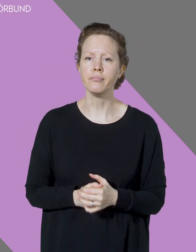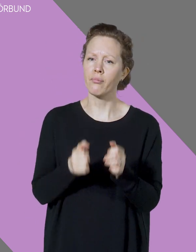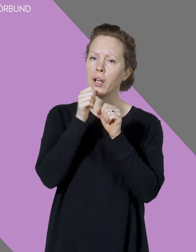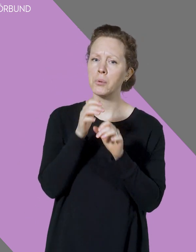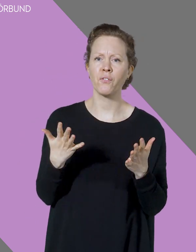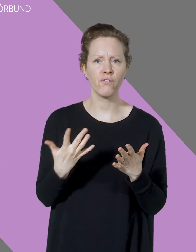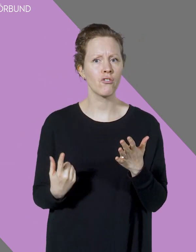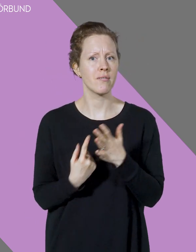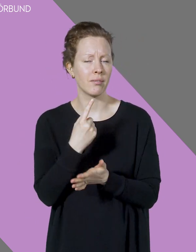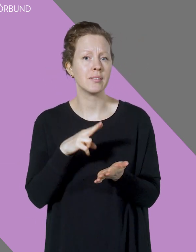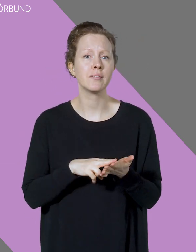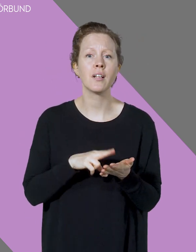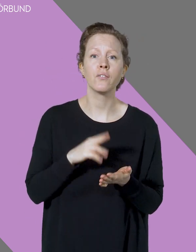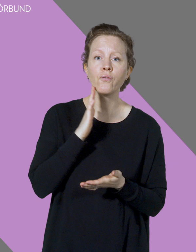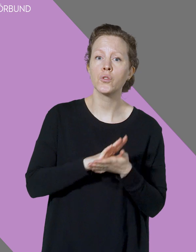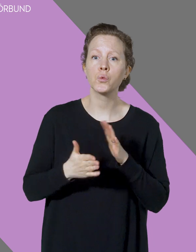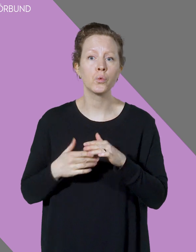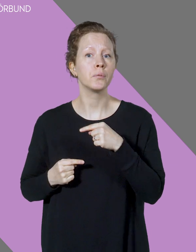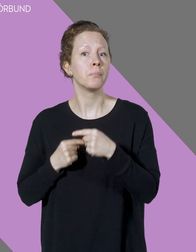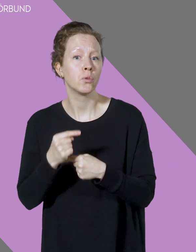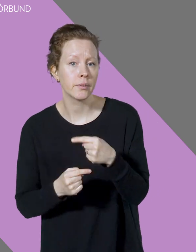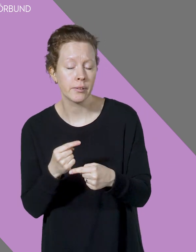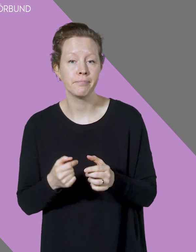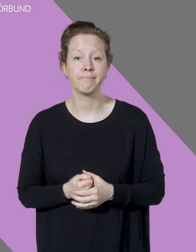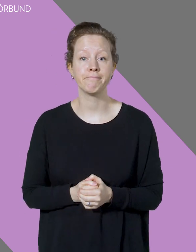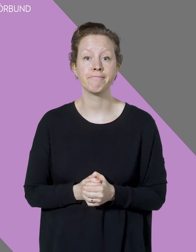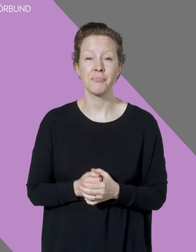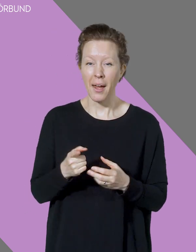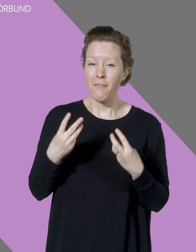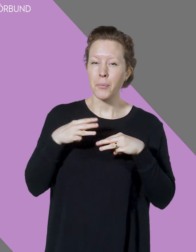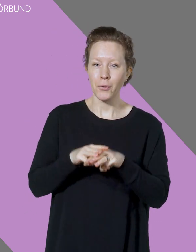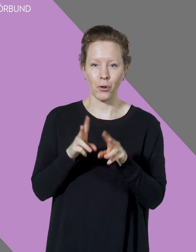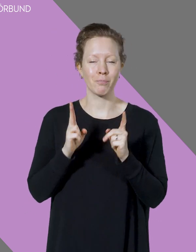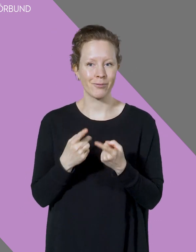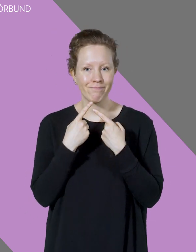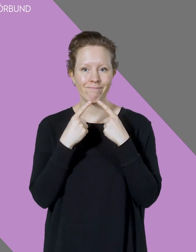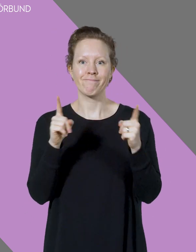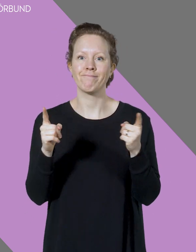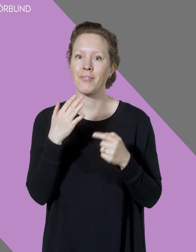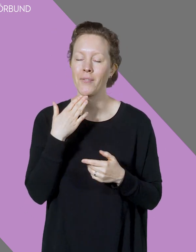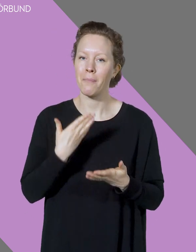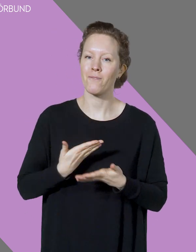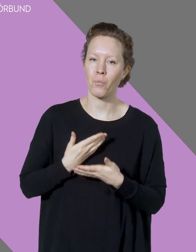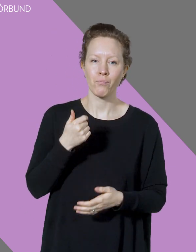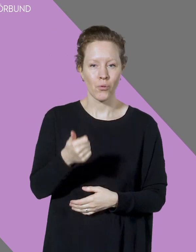samt senaste nytt om teckenspråkigas sannings- och försoningsprocessen. På webbinariet tillkännages dessutom mottagaren av priset -